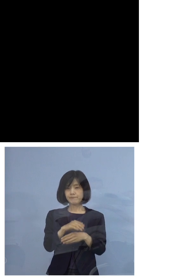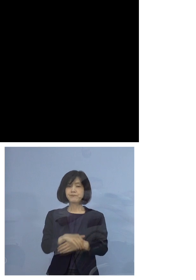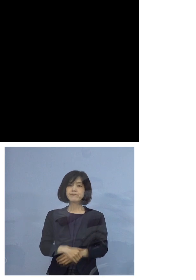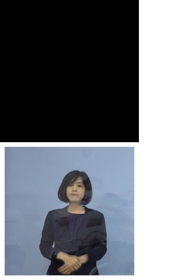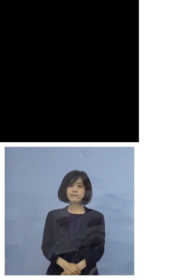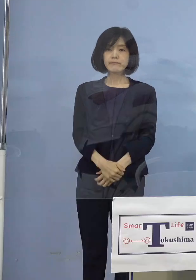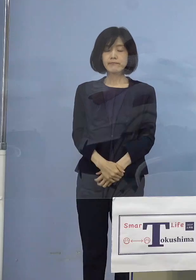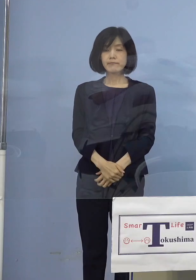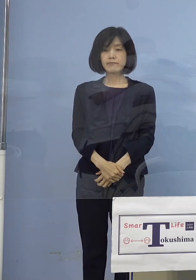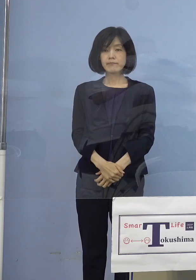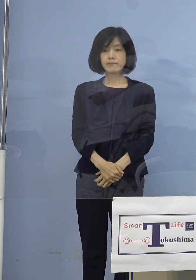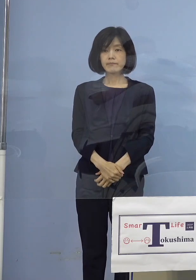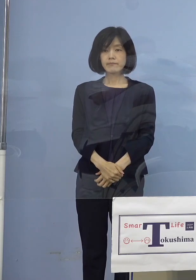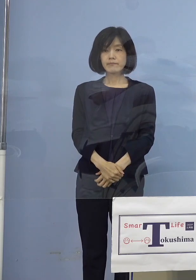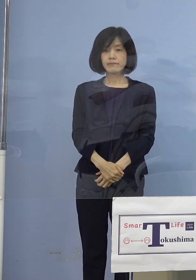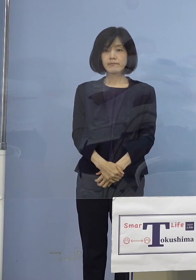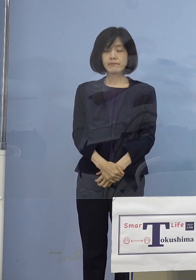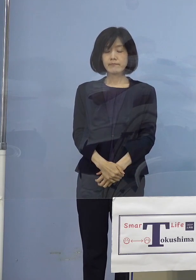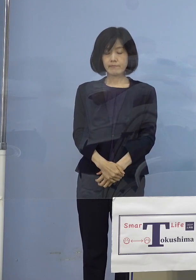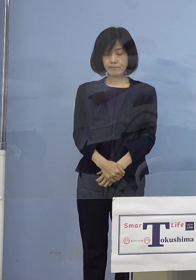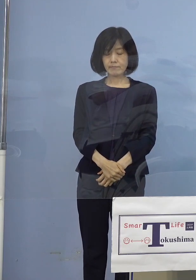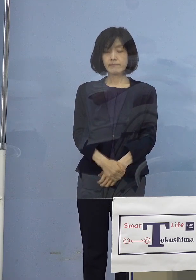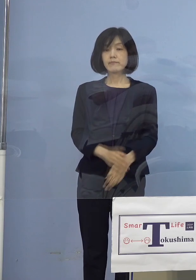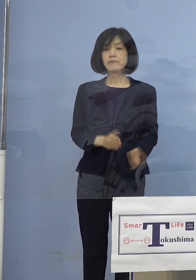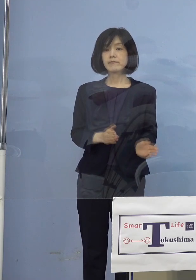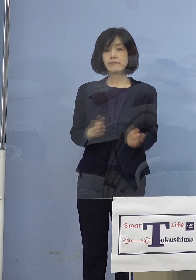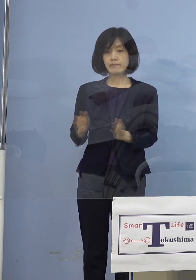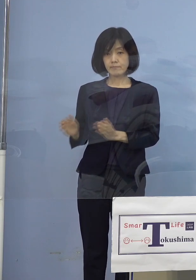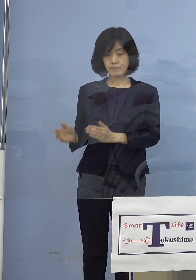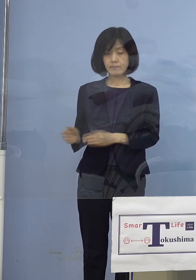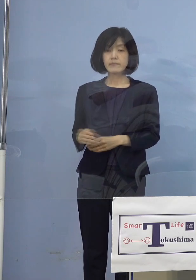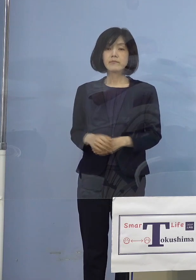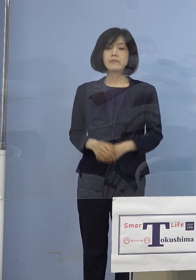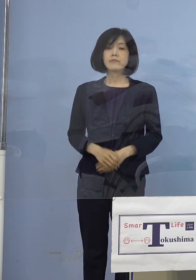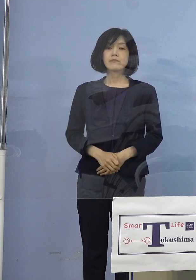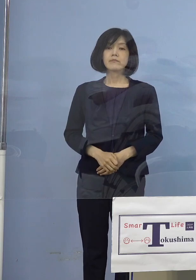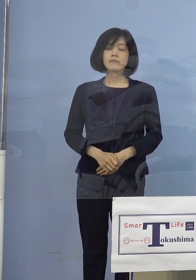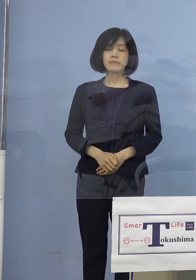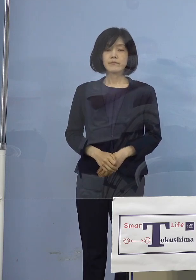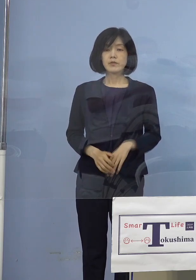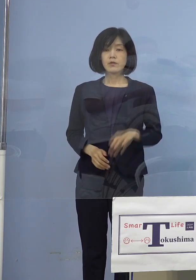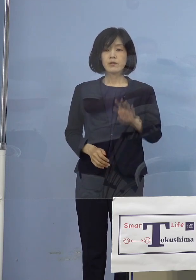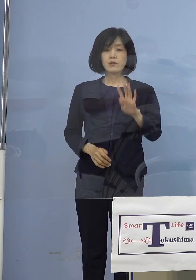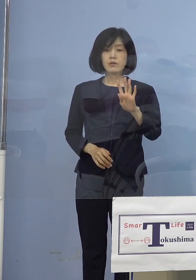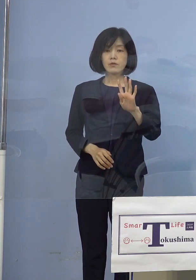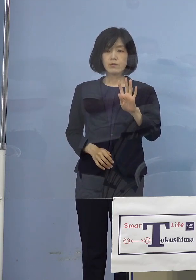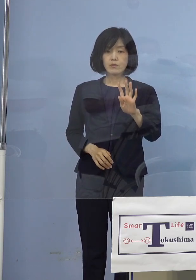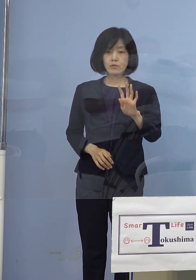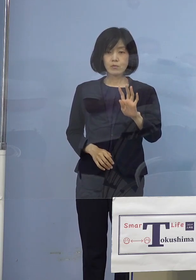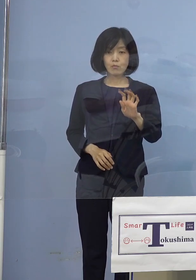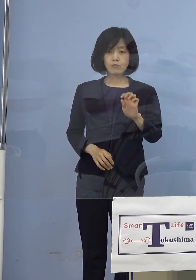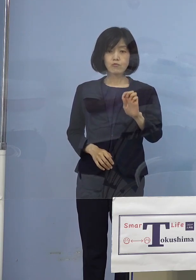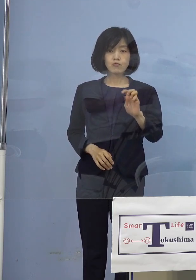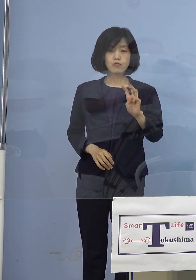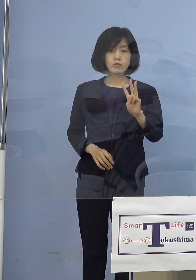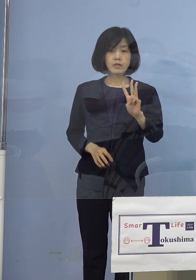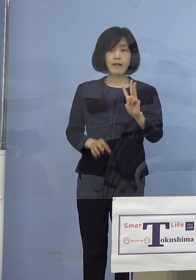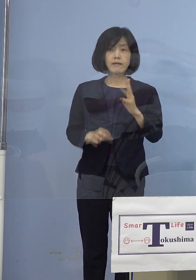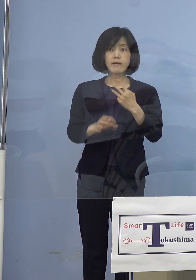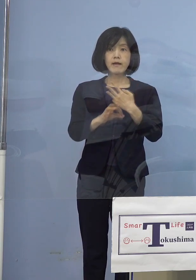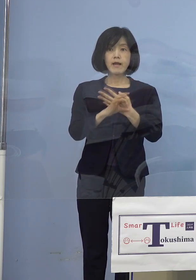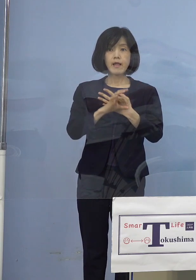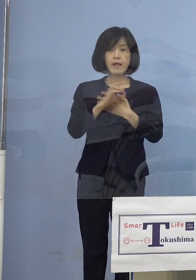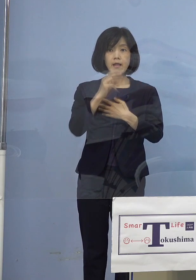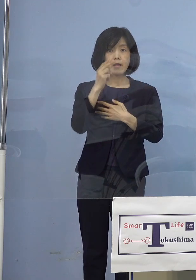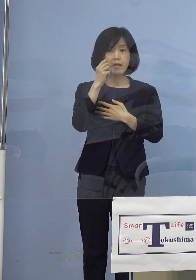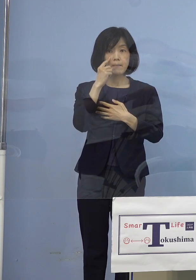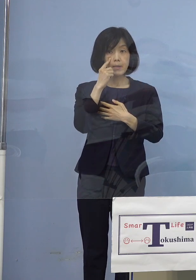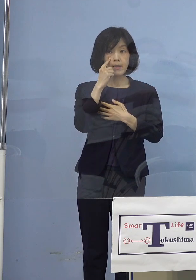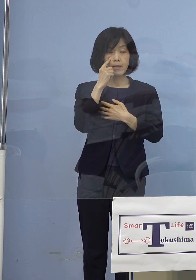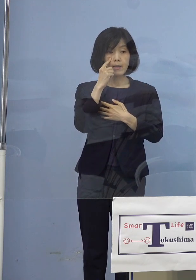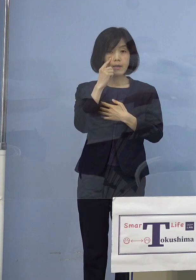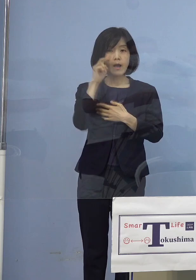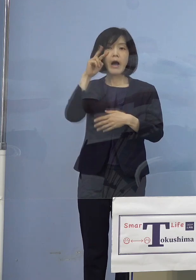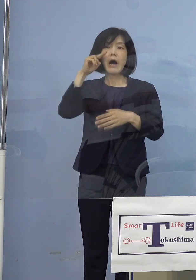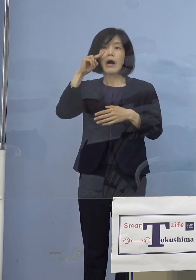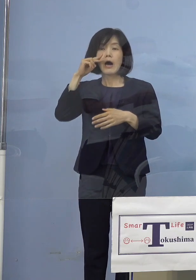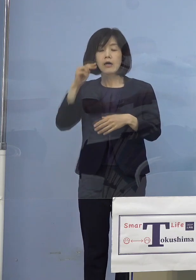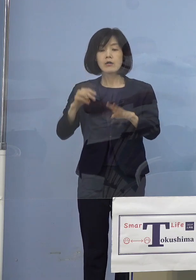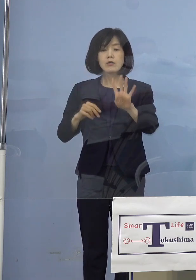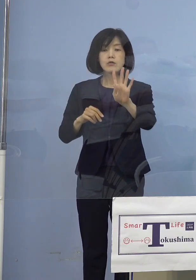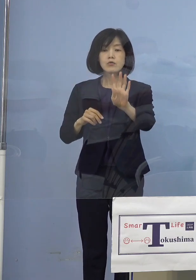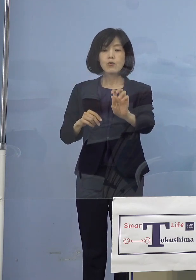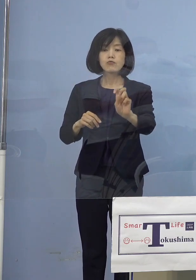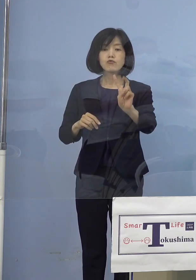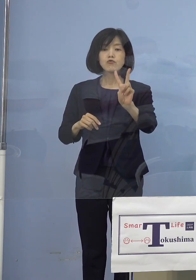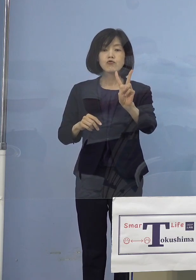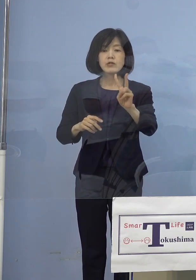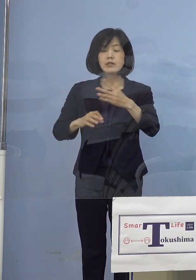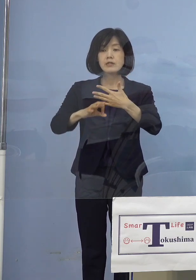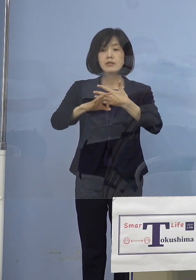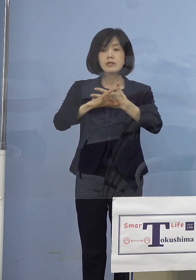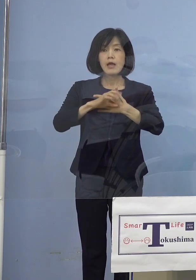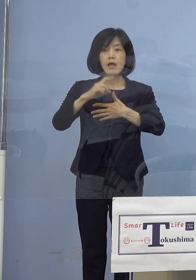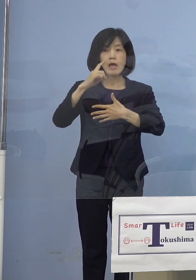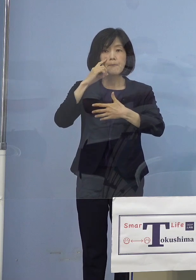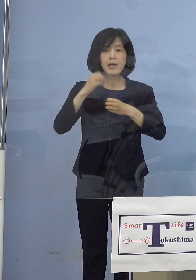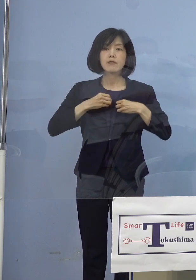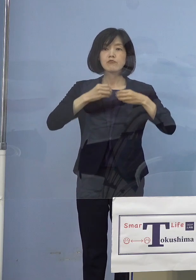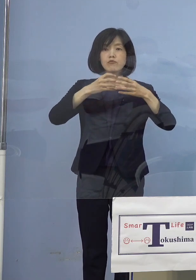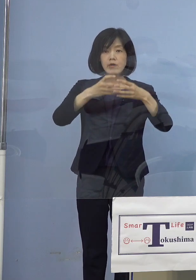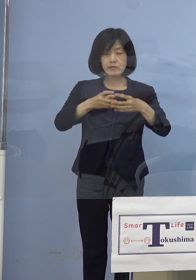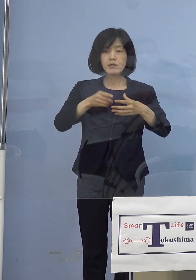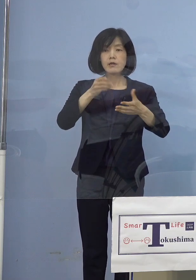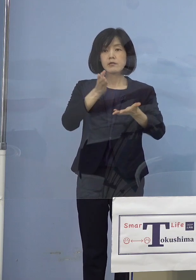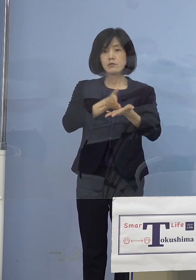それでは続きまして、今度は 42例目のクラスターについてでありますが